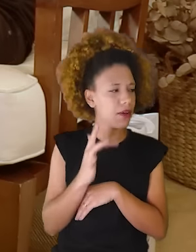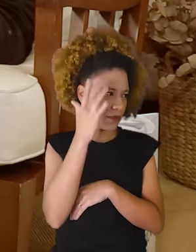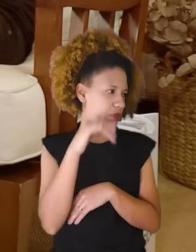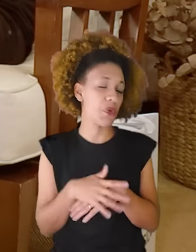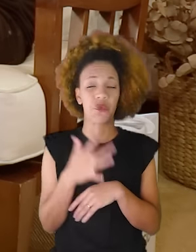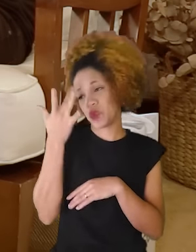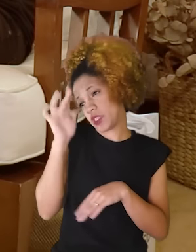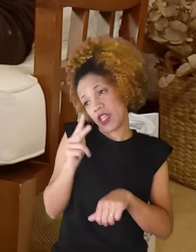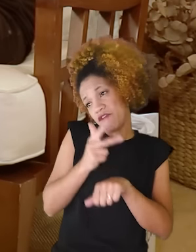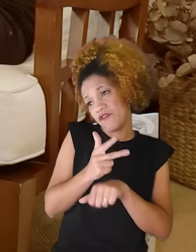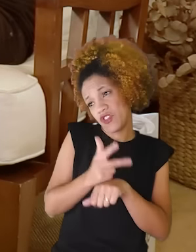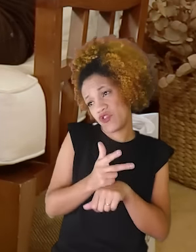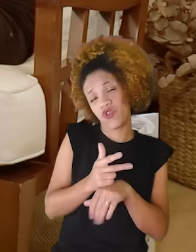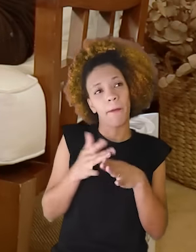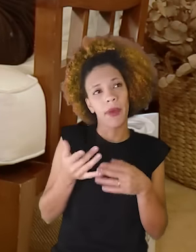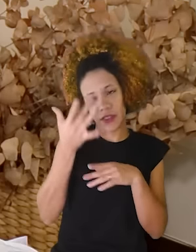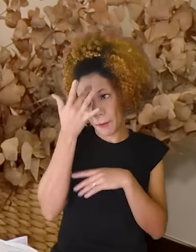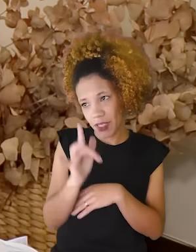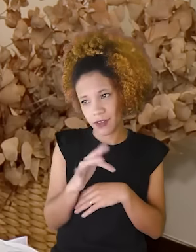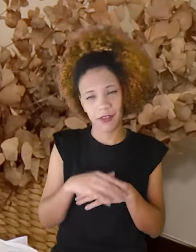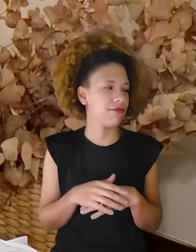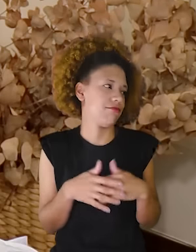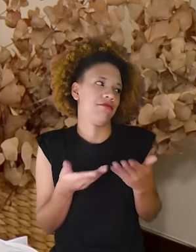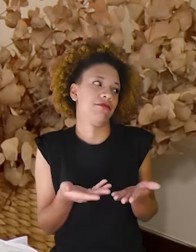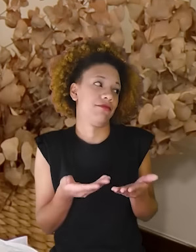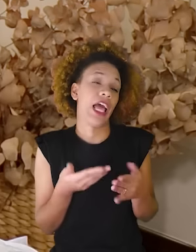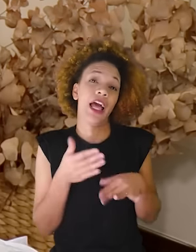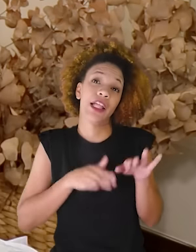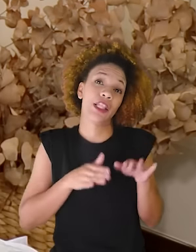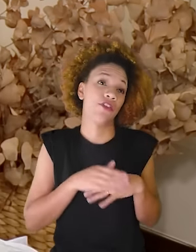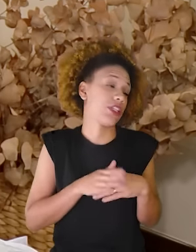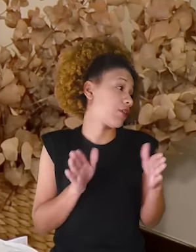que vai sair o vídeo mas vai tá pronto quando sair o vídeo esse vídeo já já Talvez o b já tenha até